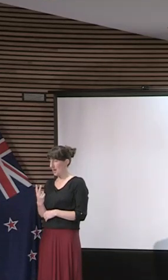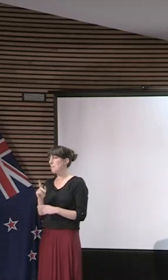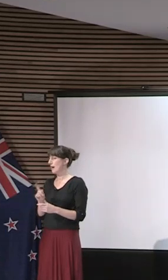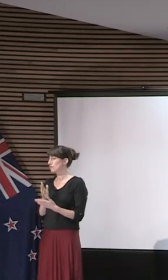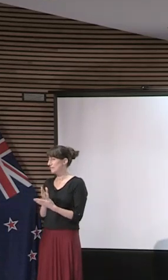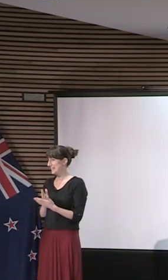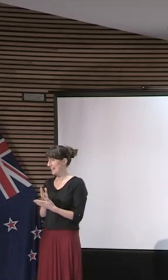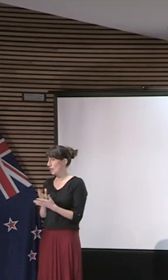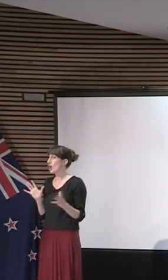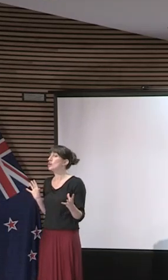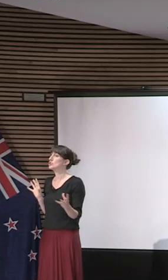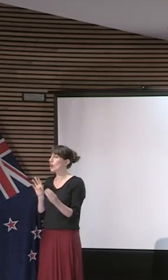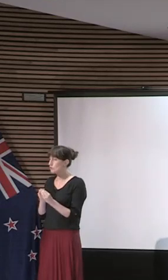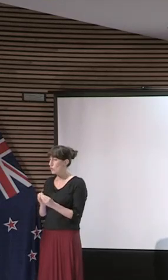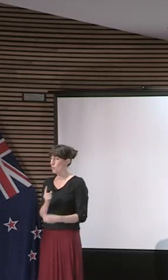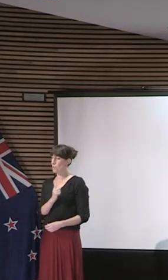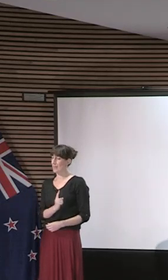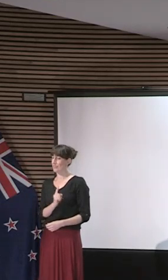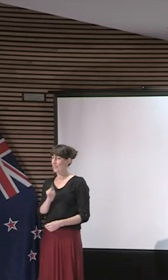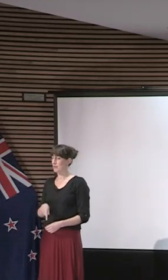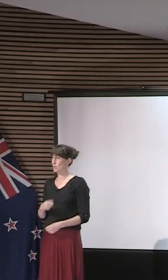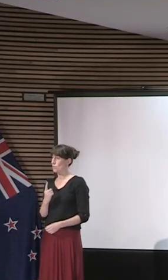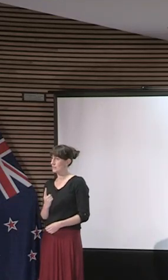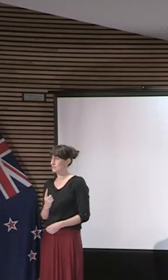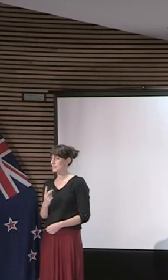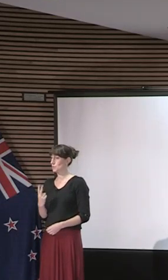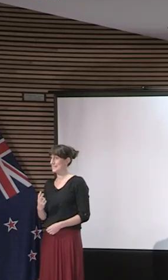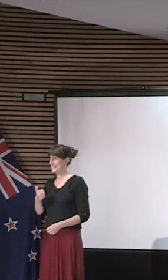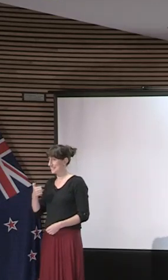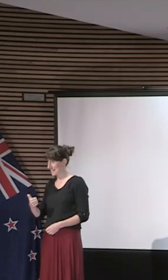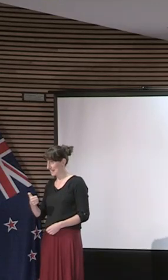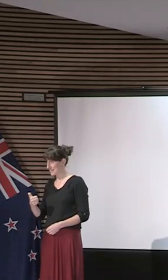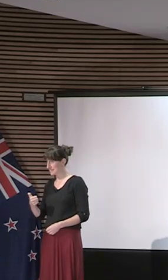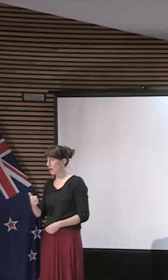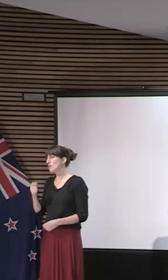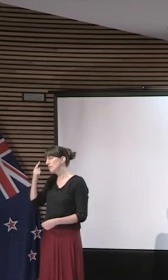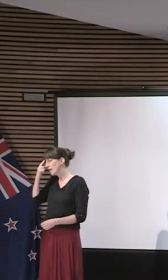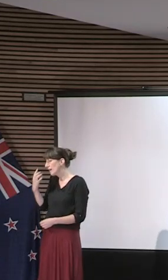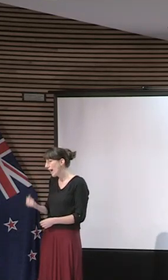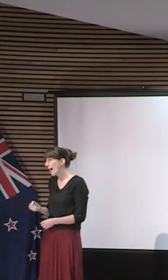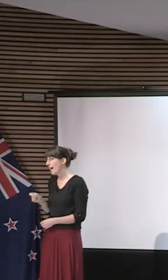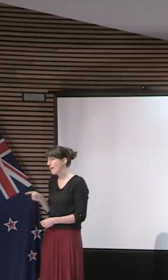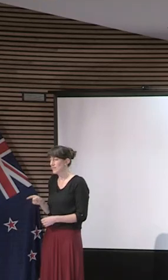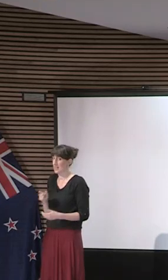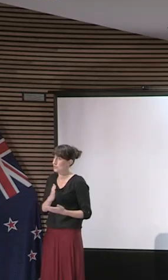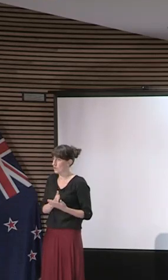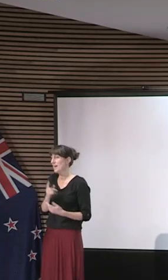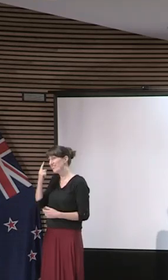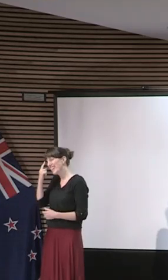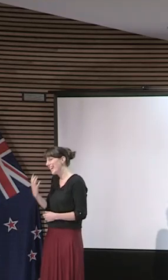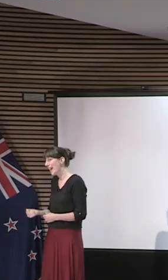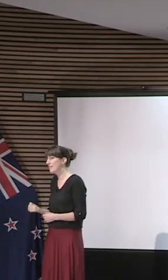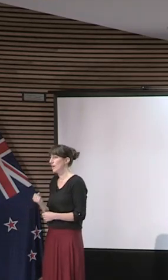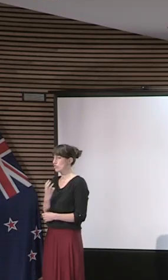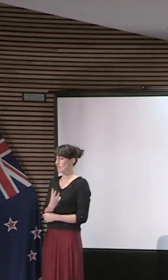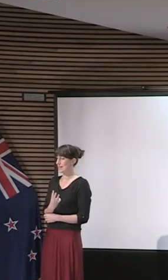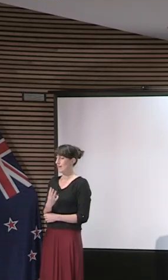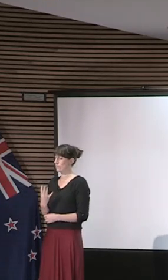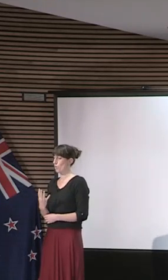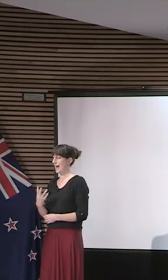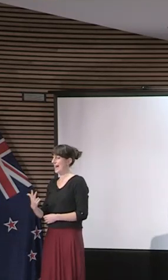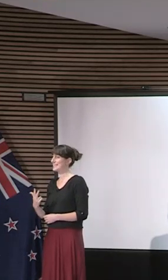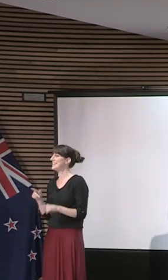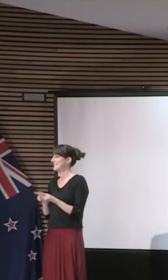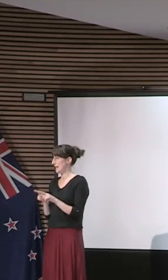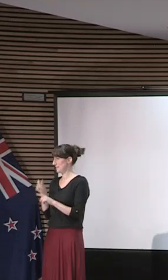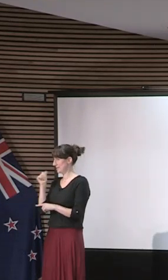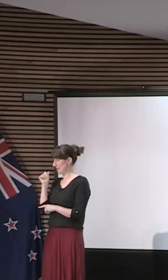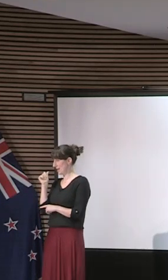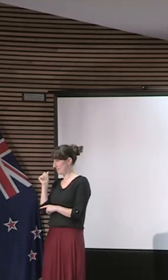Paenga-whawha, a kua whakahoutia